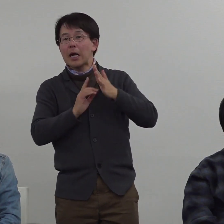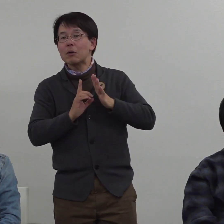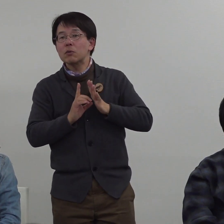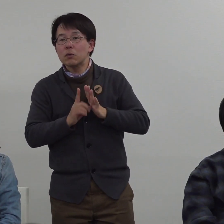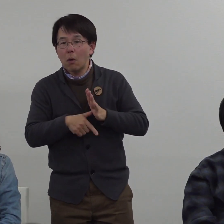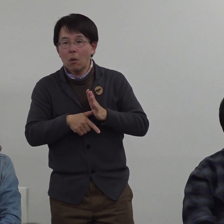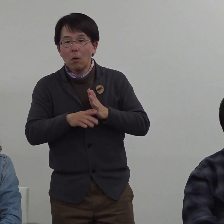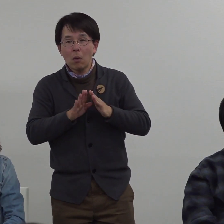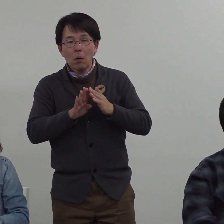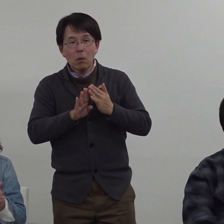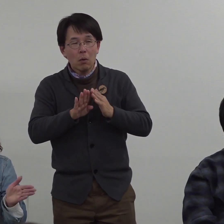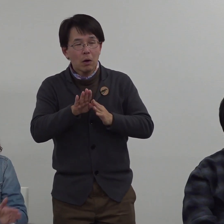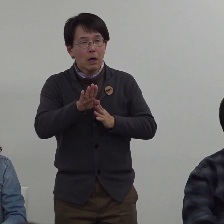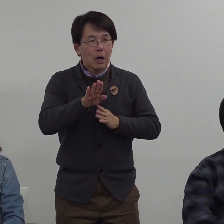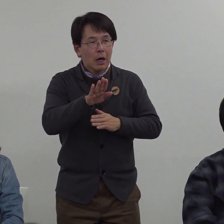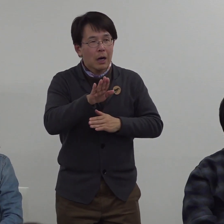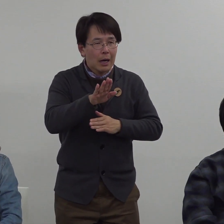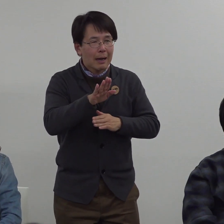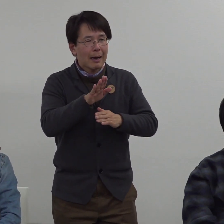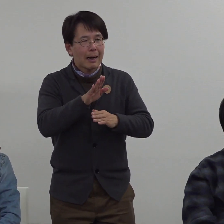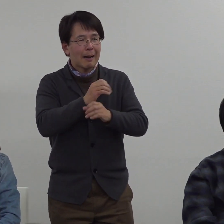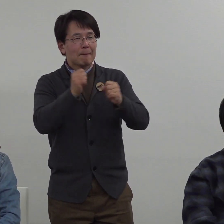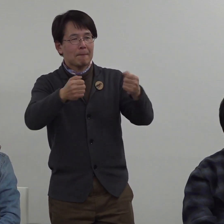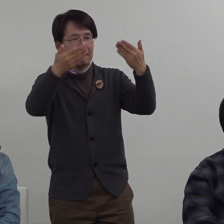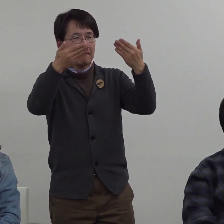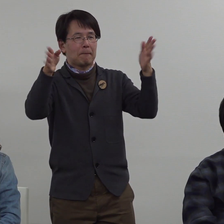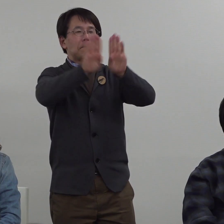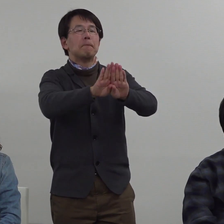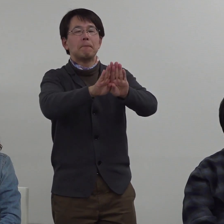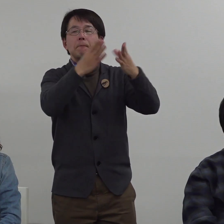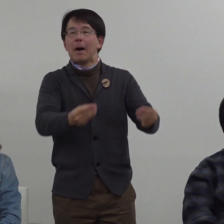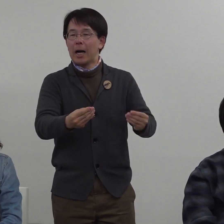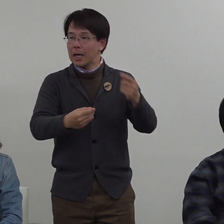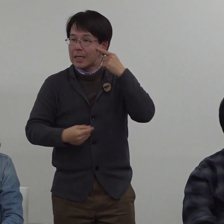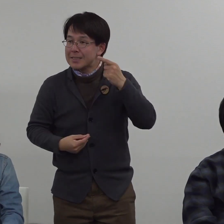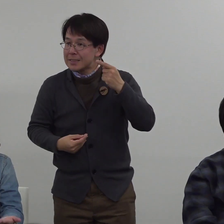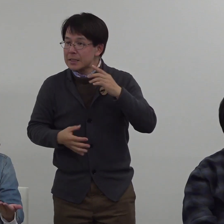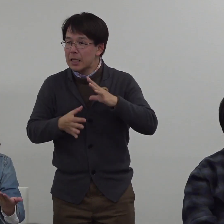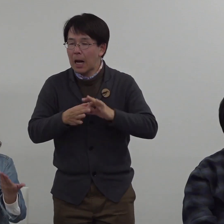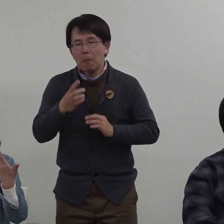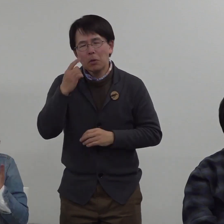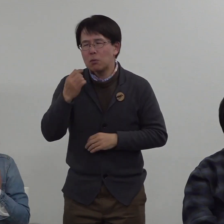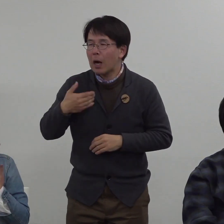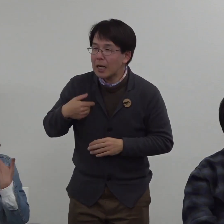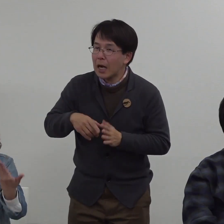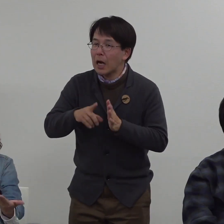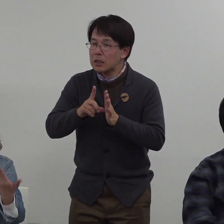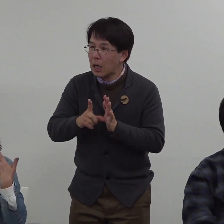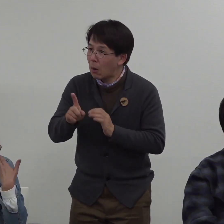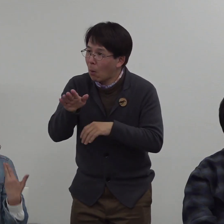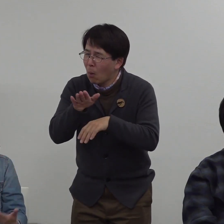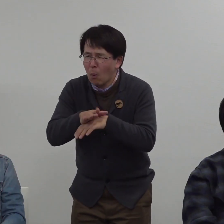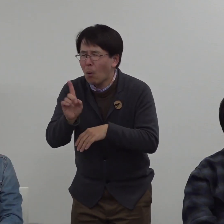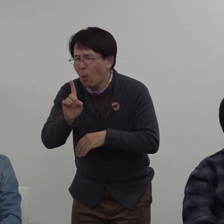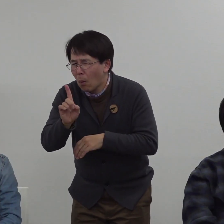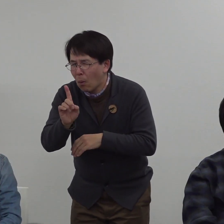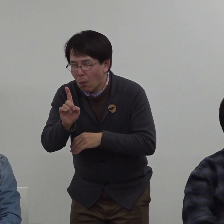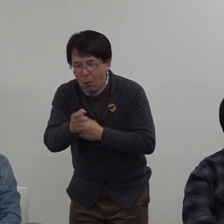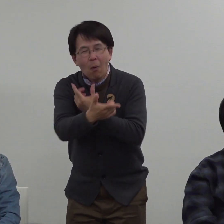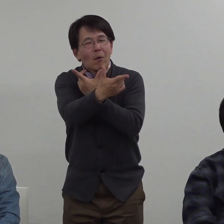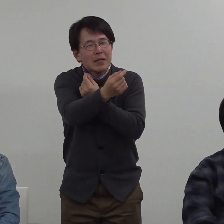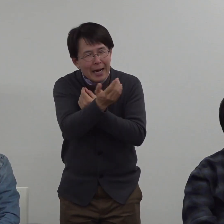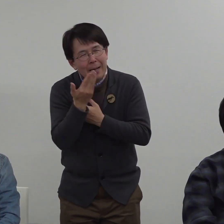それ以上の道が開けないので ぜひわからなかったらどうですかってお互いに聞いていただければ